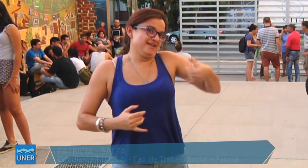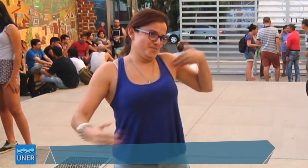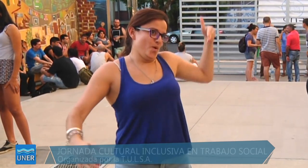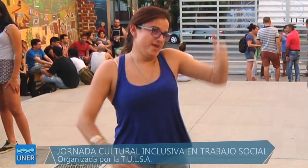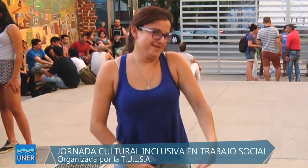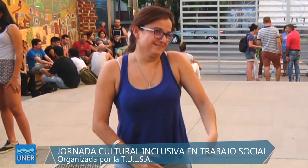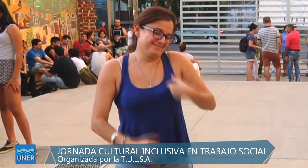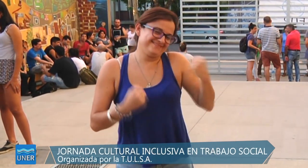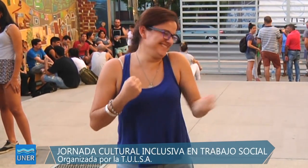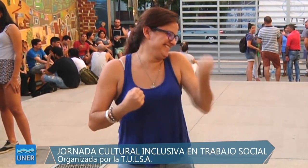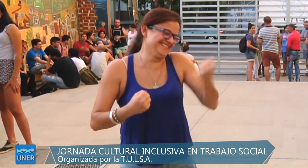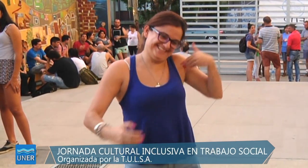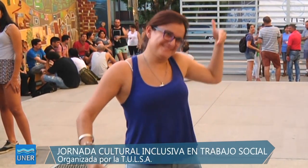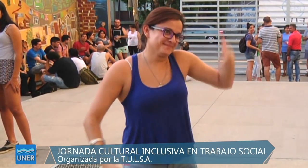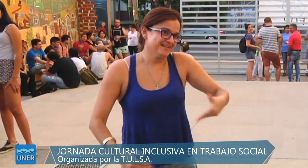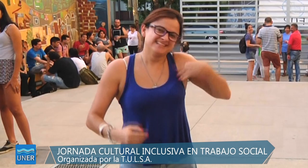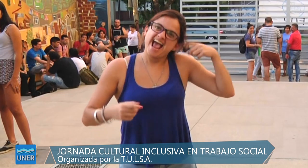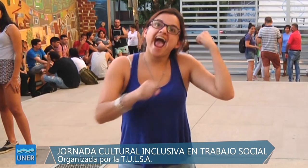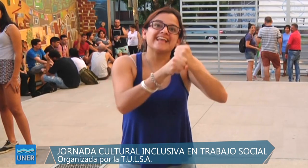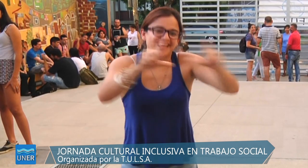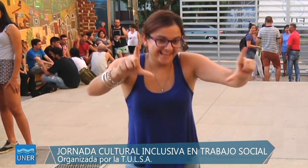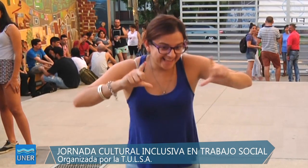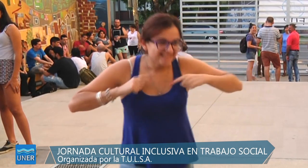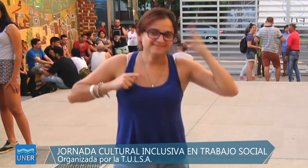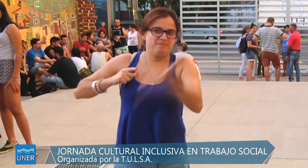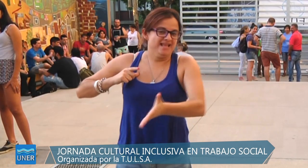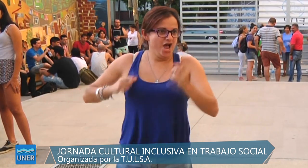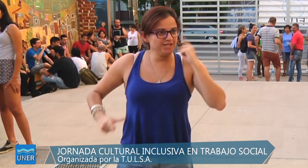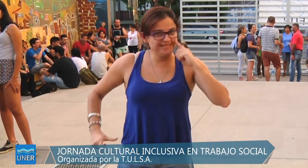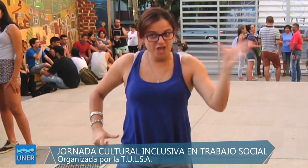primer carrera y yo me sentí muy contenta de poder venir hasta lograr tener el título